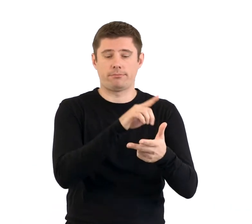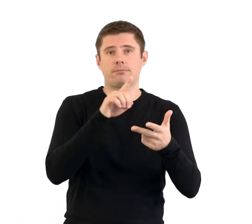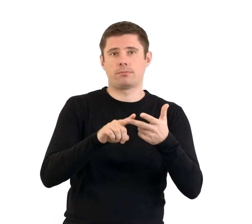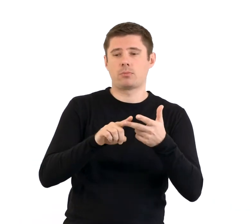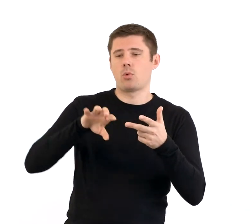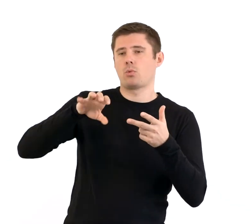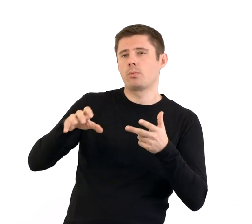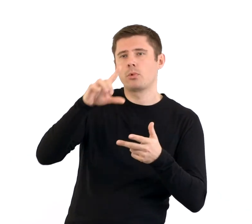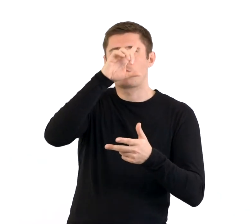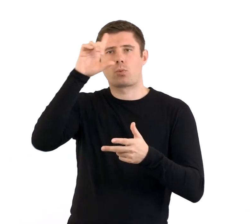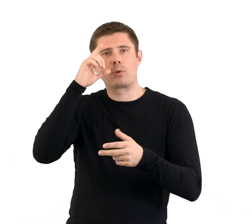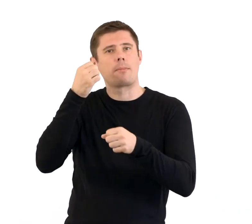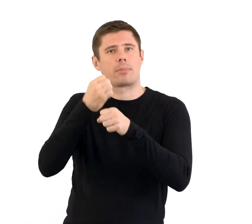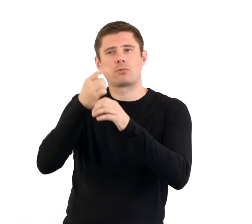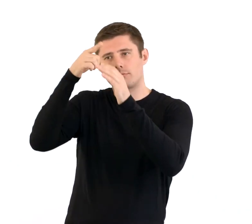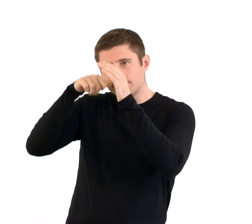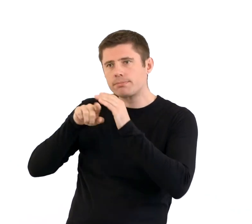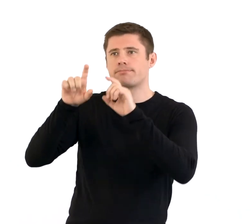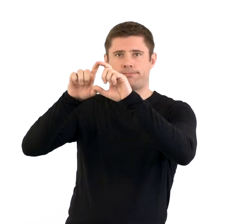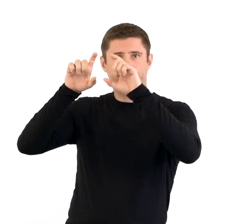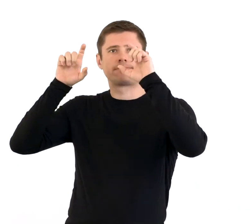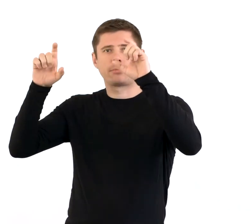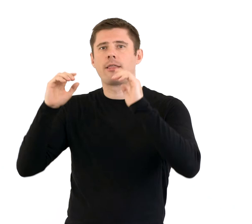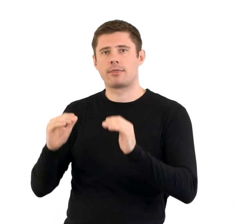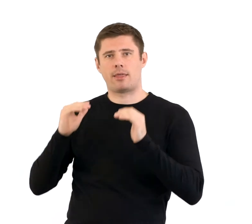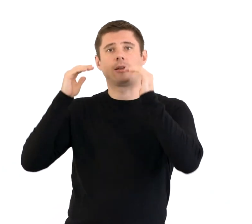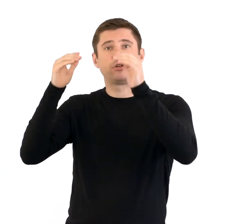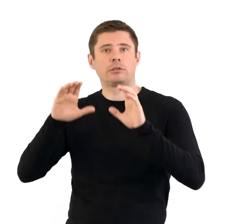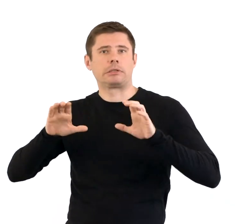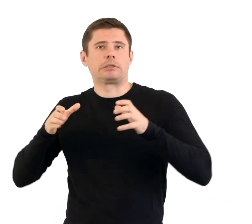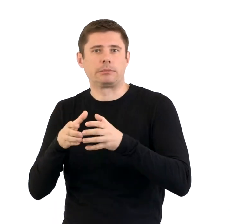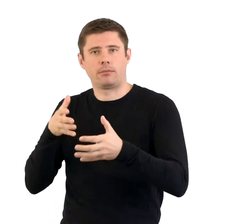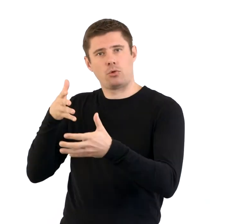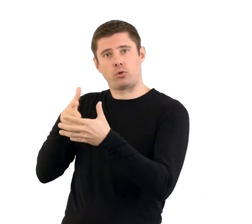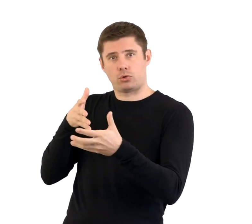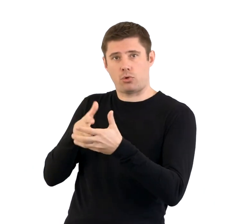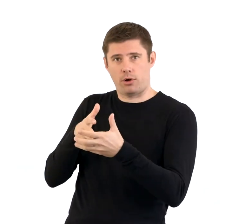przedstawicieli Najwyższej Izby Kontroli